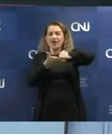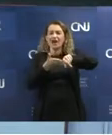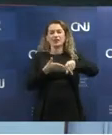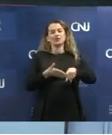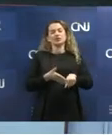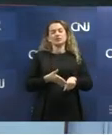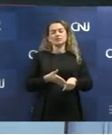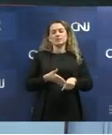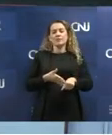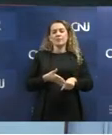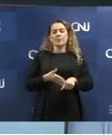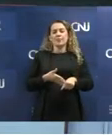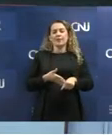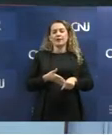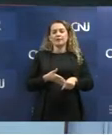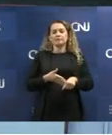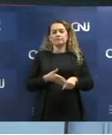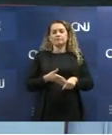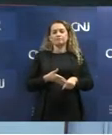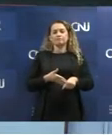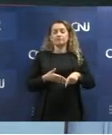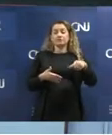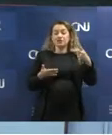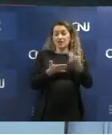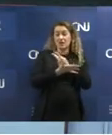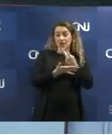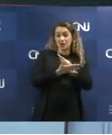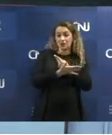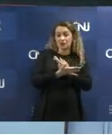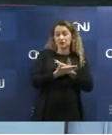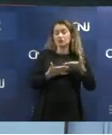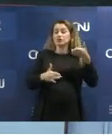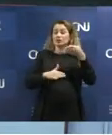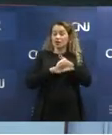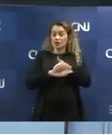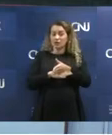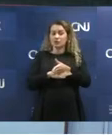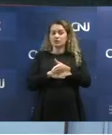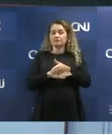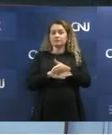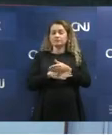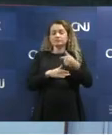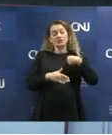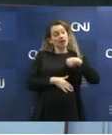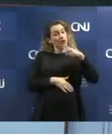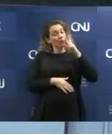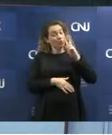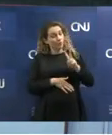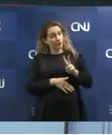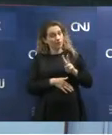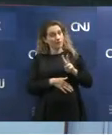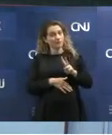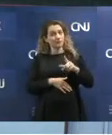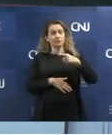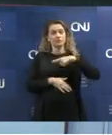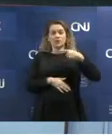de irregularidades da vara que, a meu ver, não se devia apenas